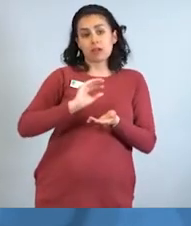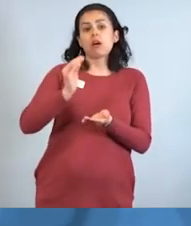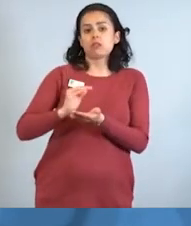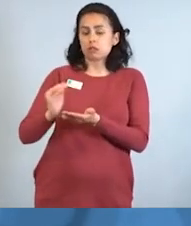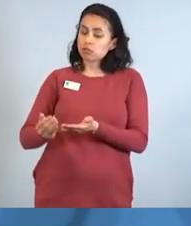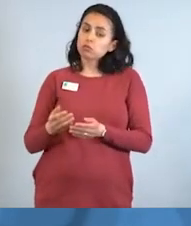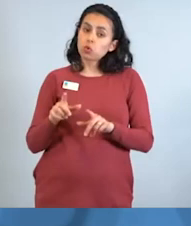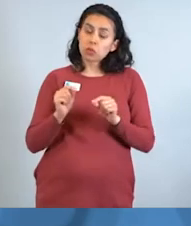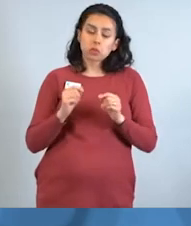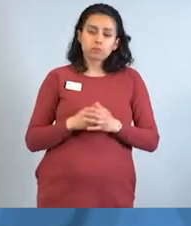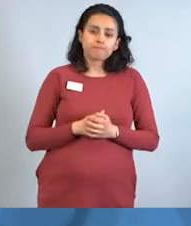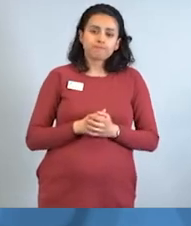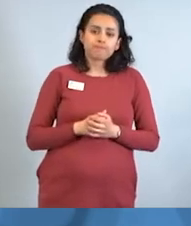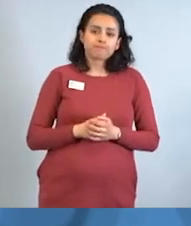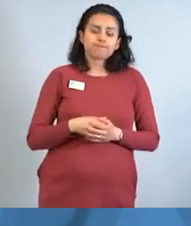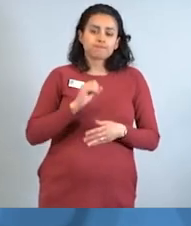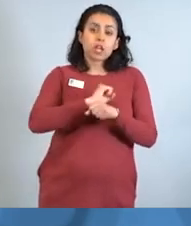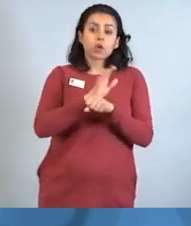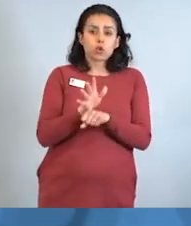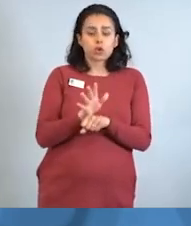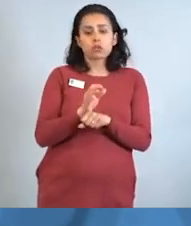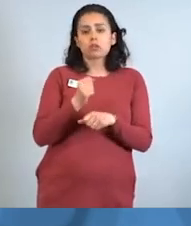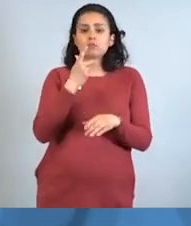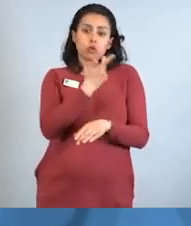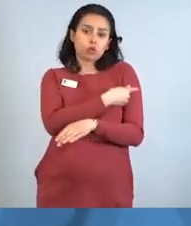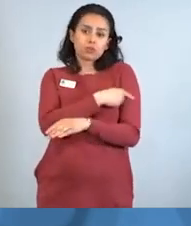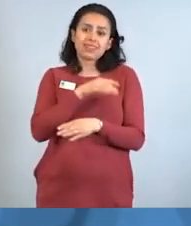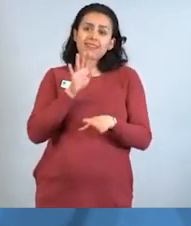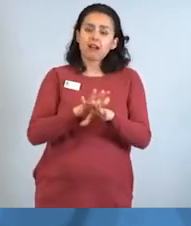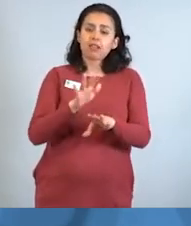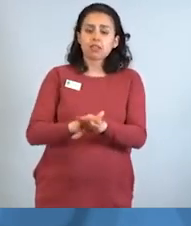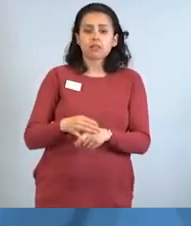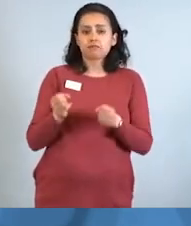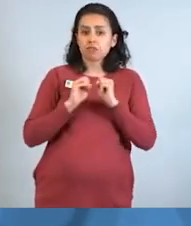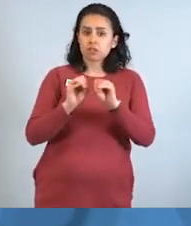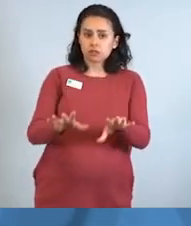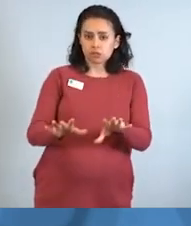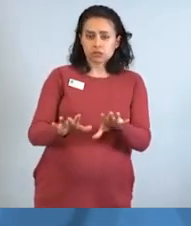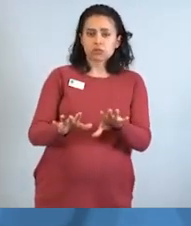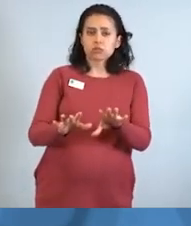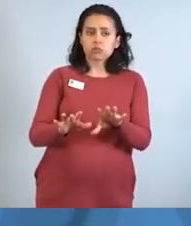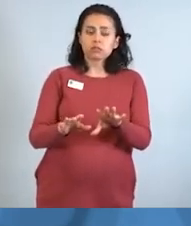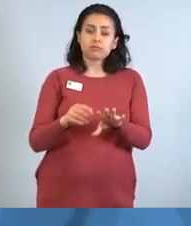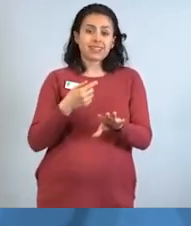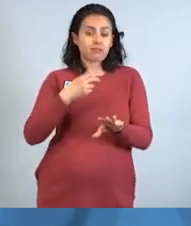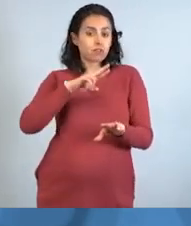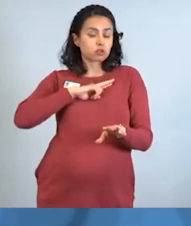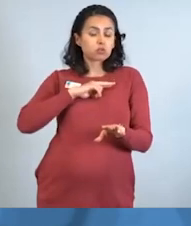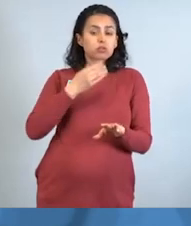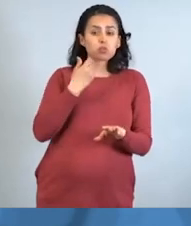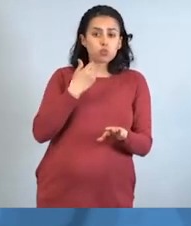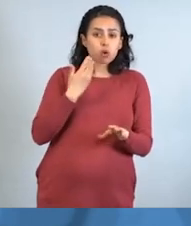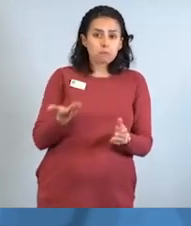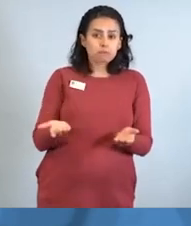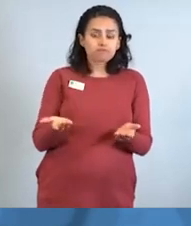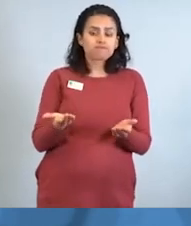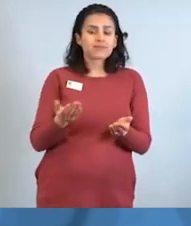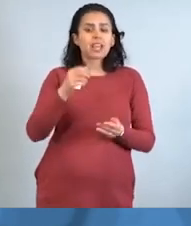Koronarokotteiden haittavaikutuksista vastaa, tai niiden vastaanottamisesta vastaa Fimea,